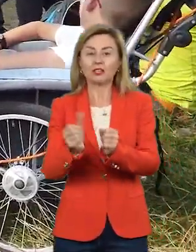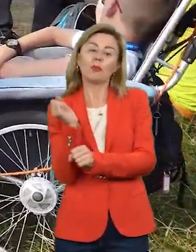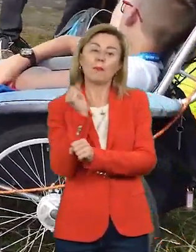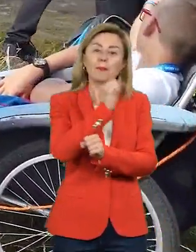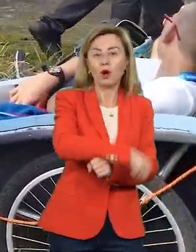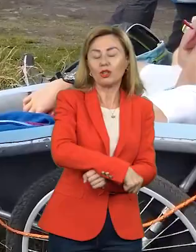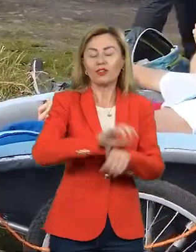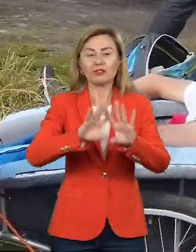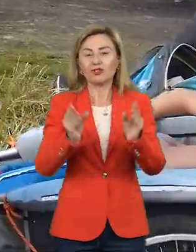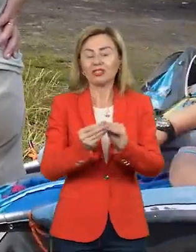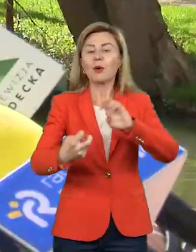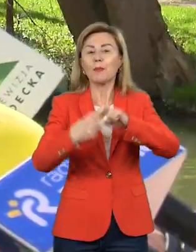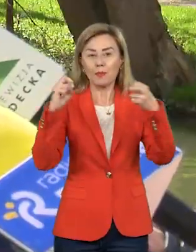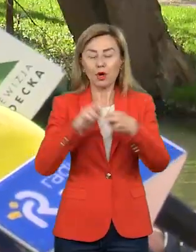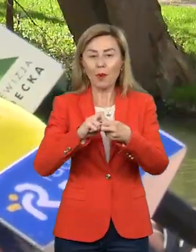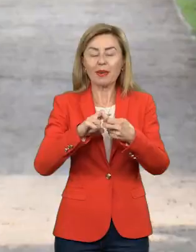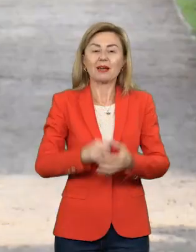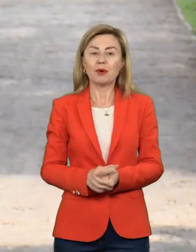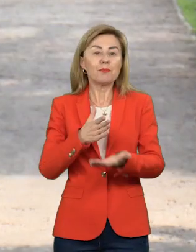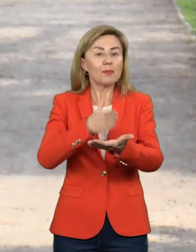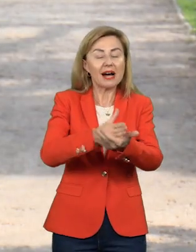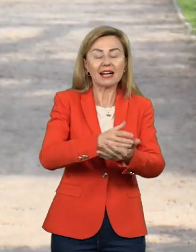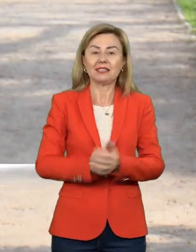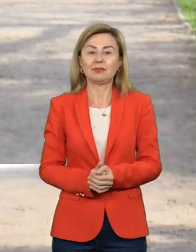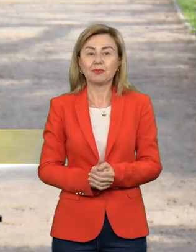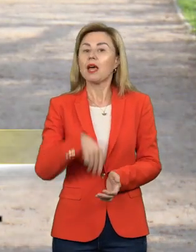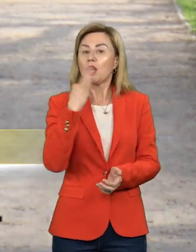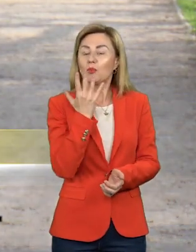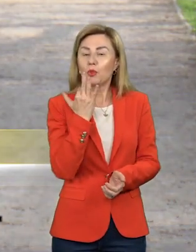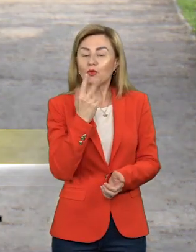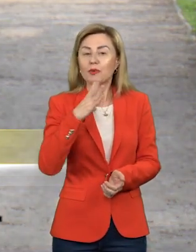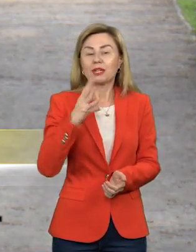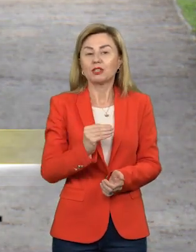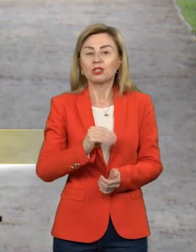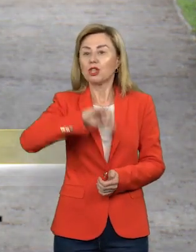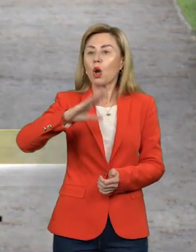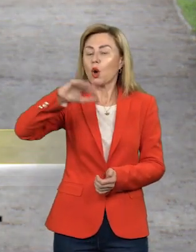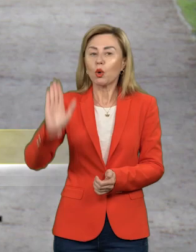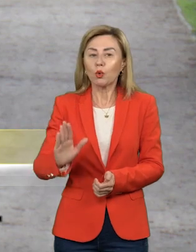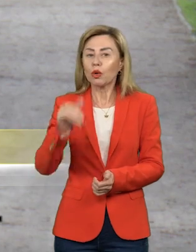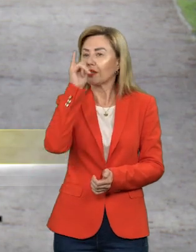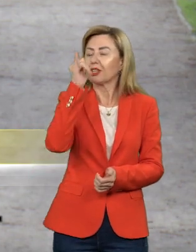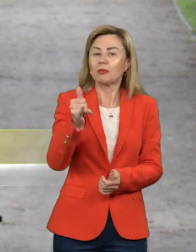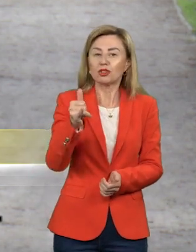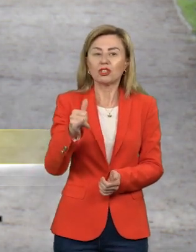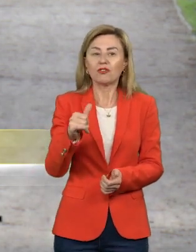się te bariery zdejmować. Cały czas mówimy o tym, że góry są niedostępne dla osób z niepełnosprawnością.